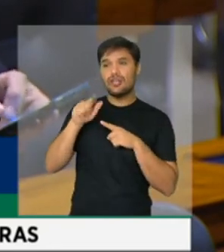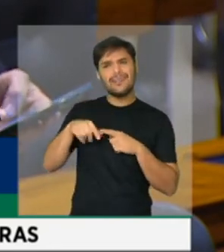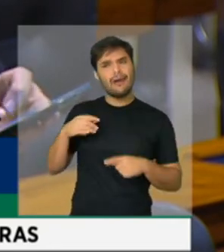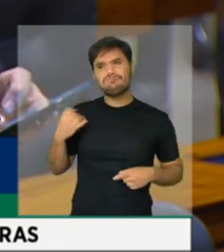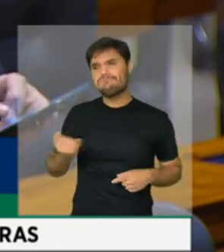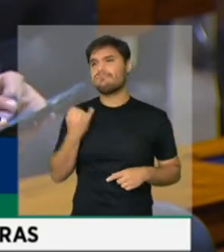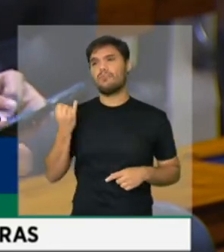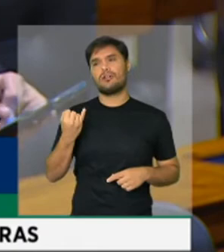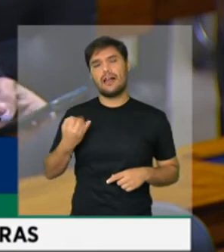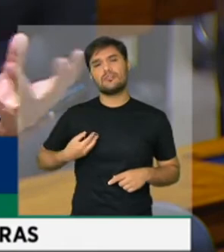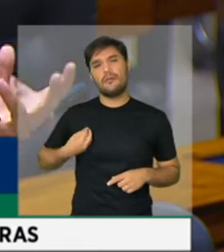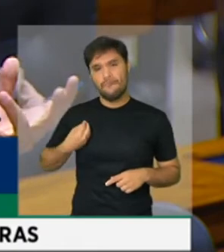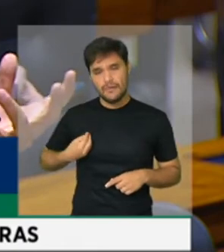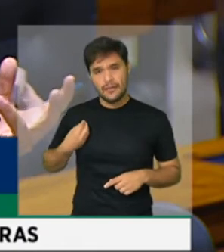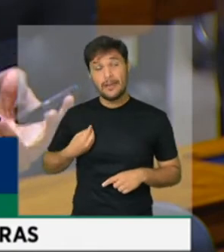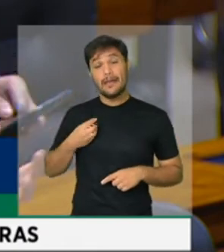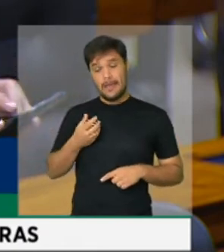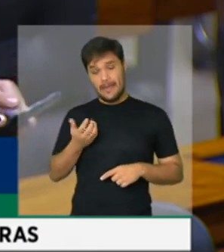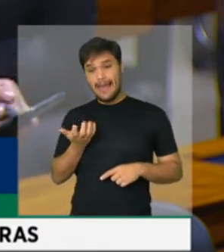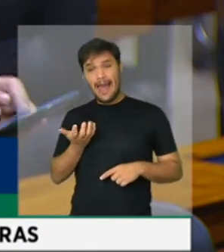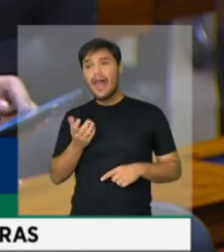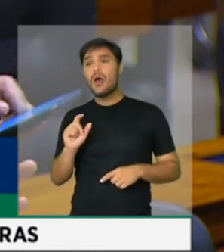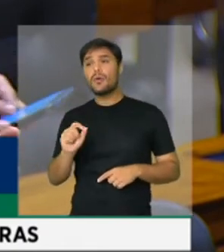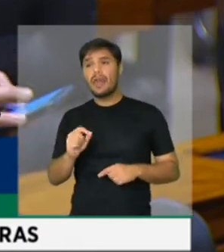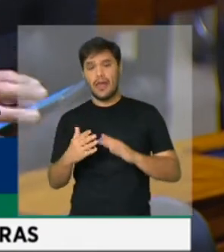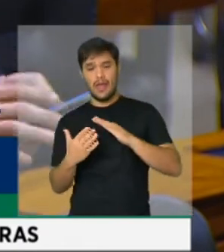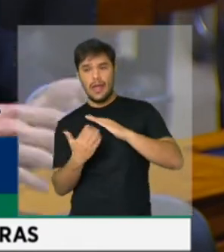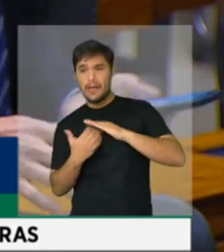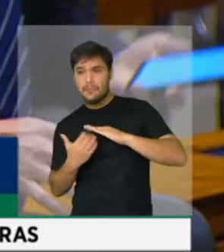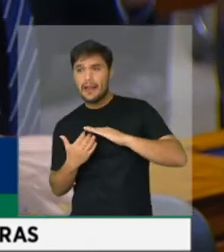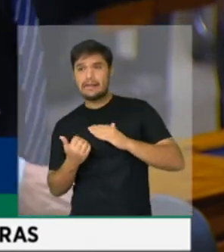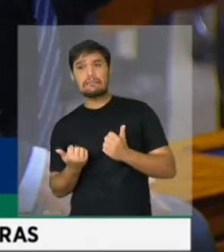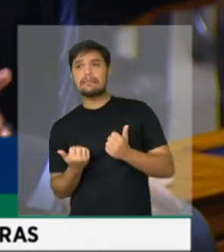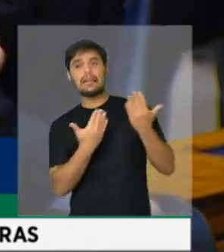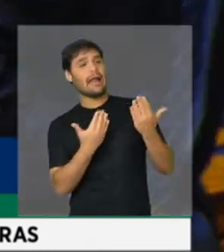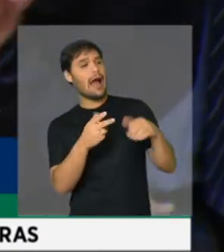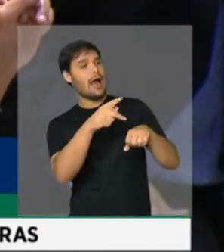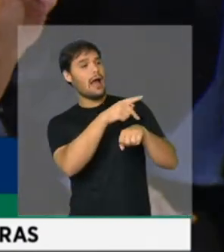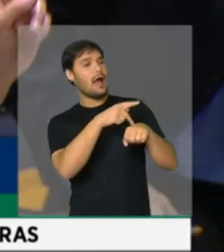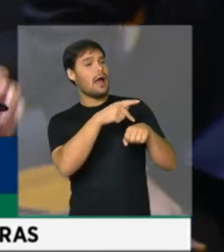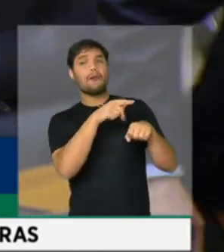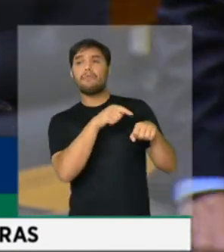DA ENERGIA QUE É FUNDAMENTAL PRA VIDA. E SE QUER ENTREGAR TALVEZ PARA UMA EMPRESA DE UM PAÍS QUE NÃO ABRE MÃO DAS